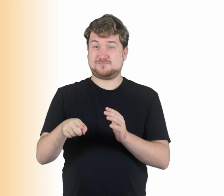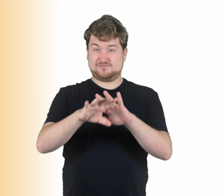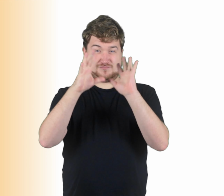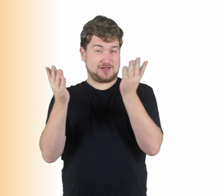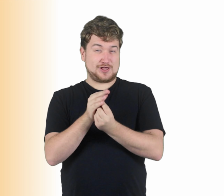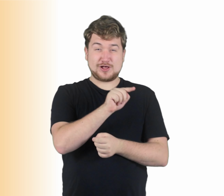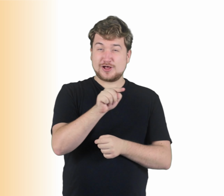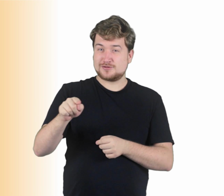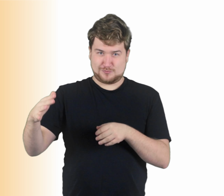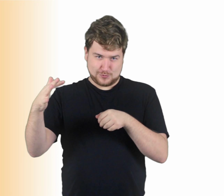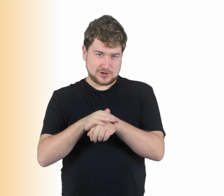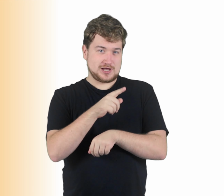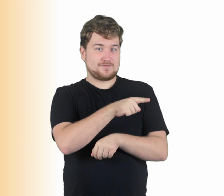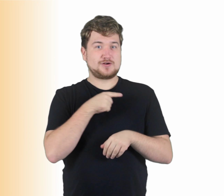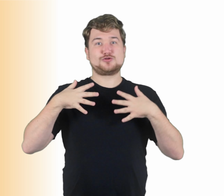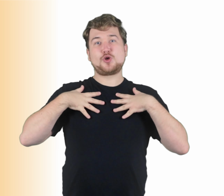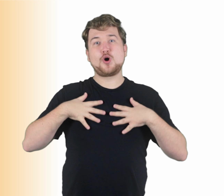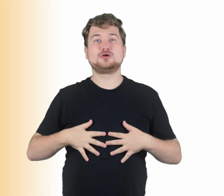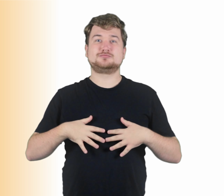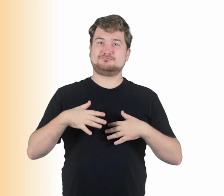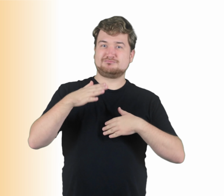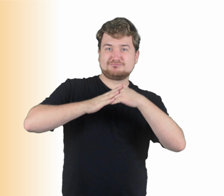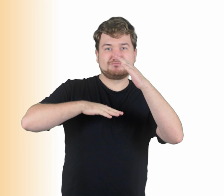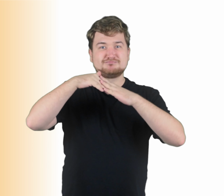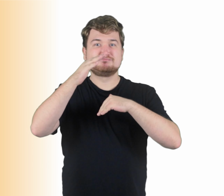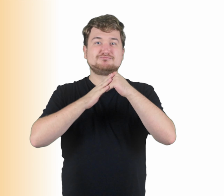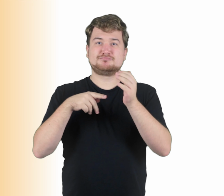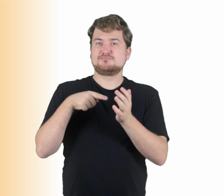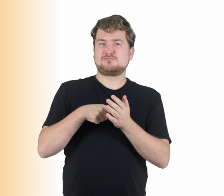To wszystko wpływa na budowanie naszej tożsamości,